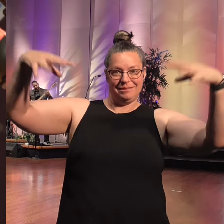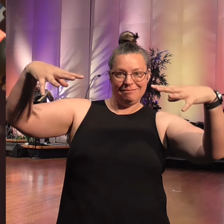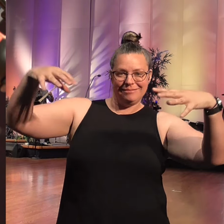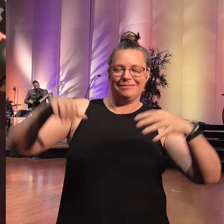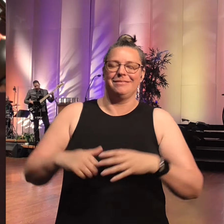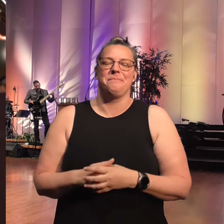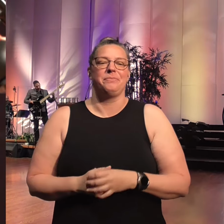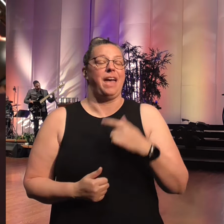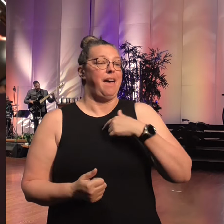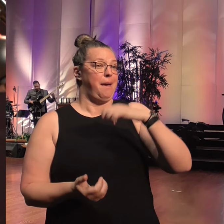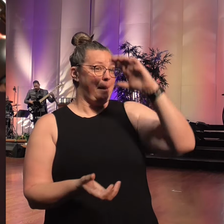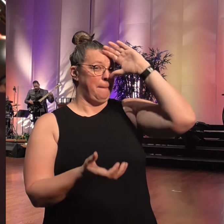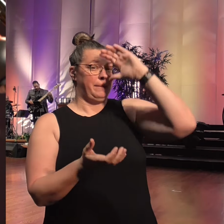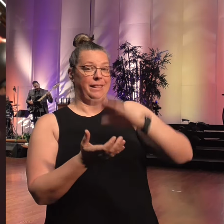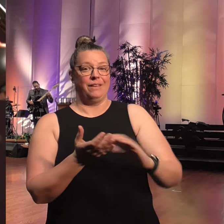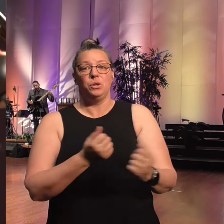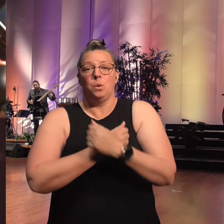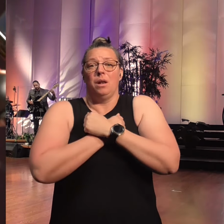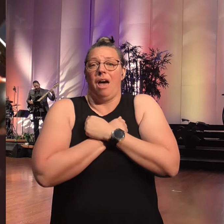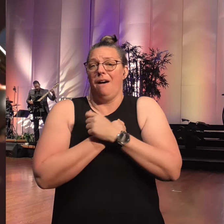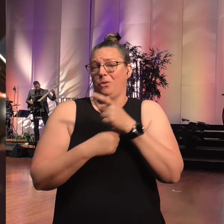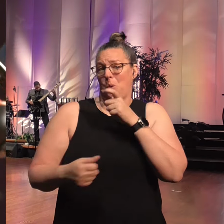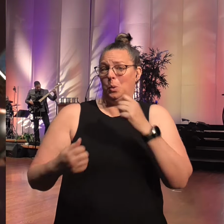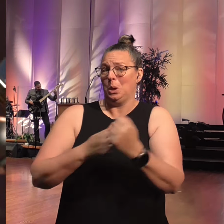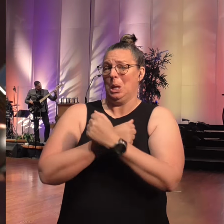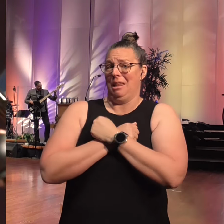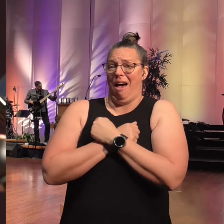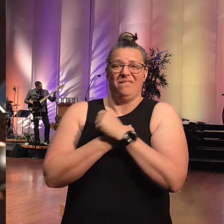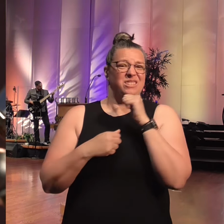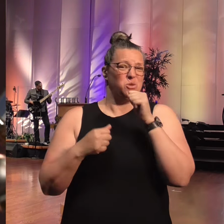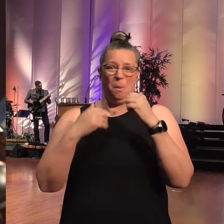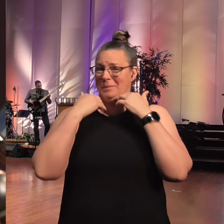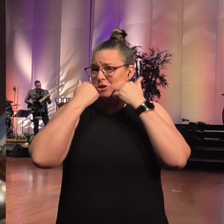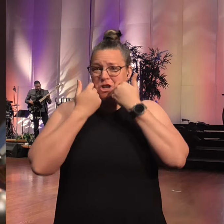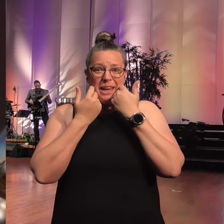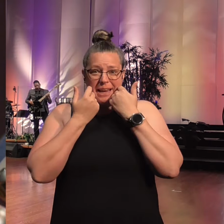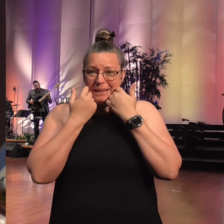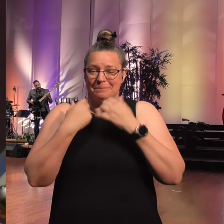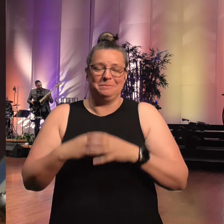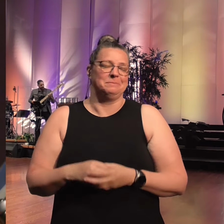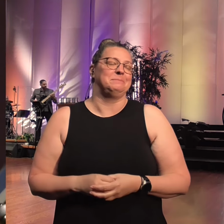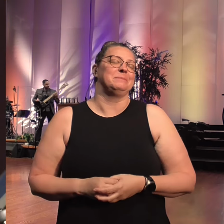Creo que amas a quien amas No hay nada de lo que debas avergonzarte